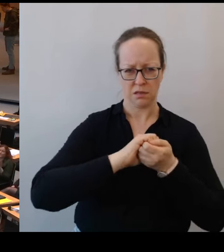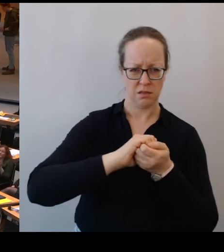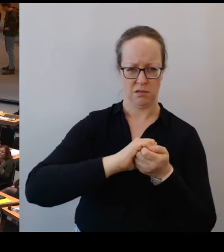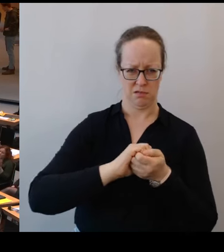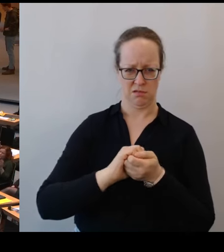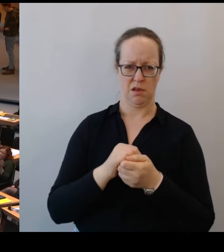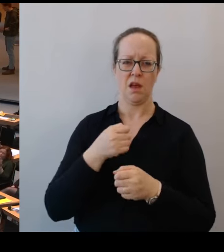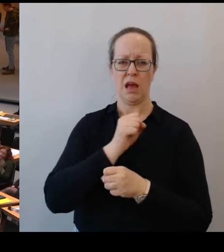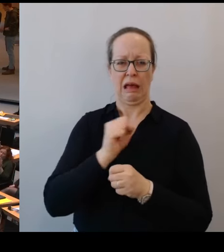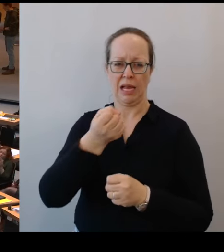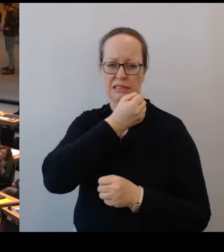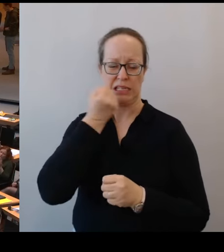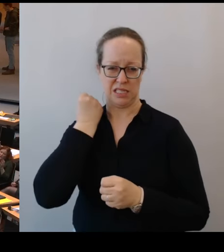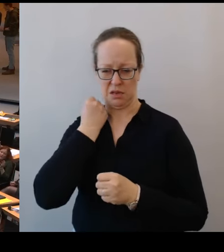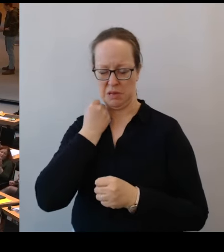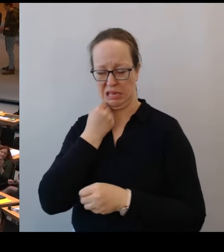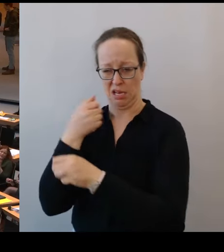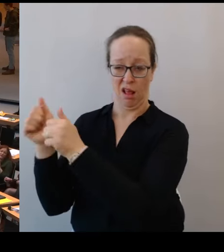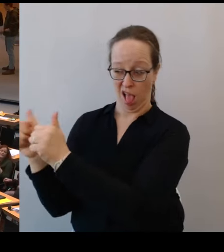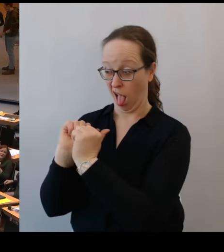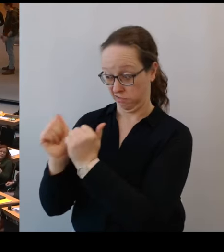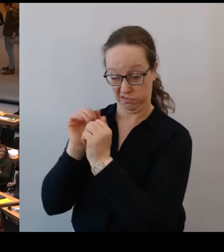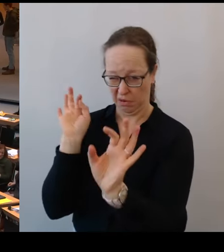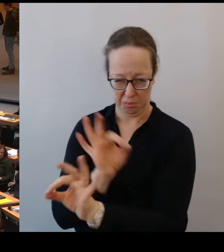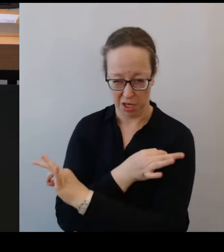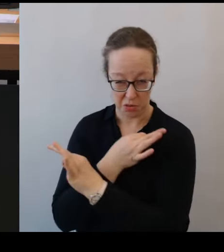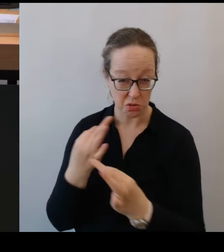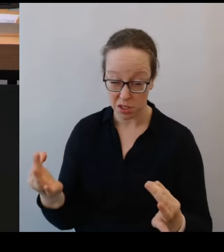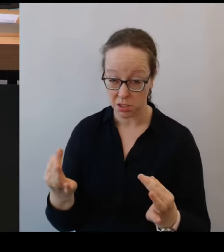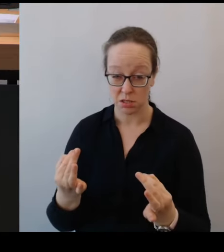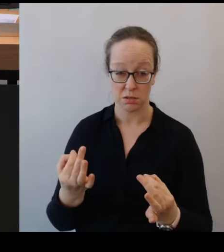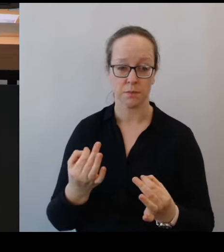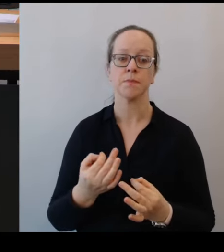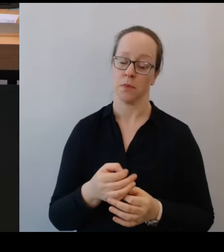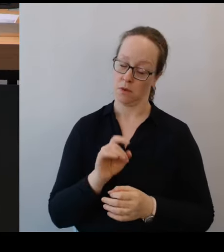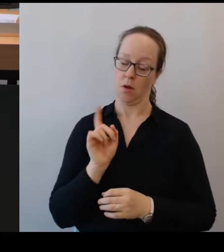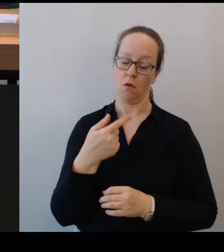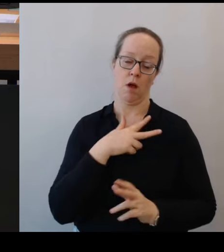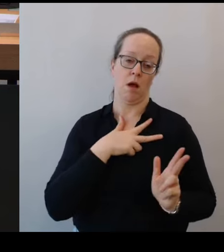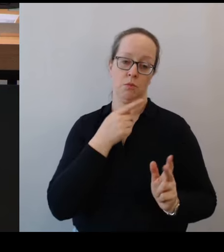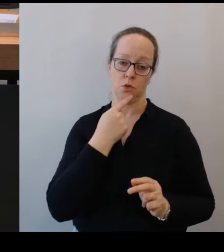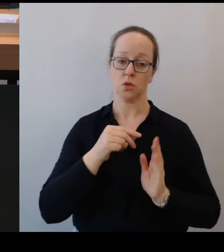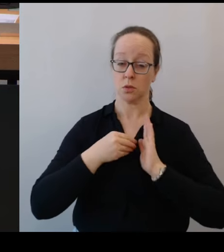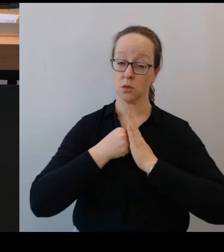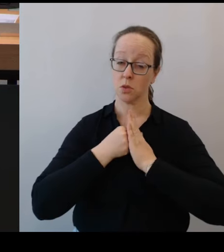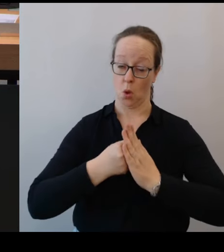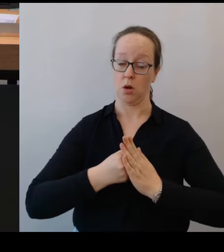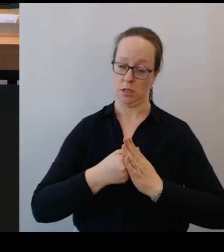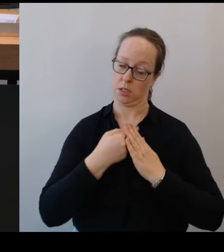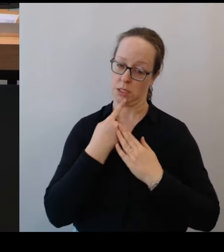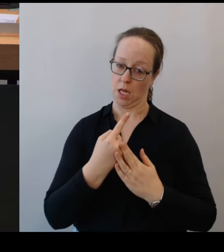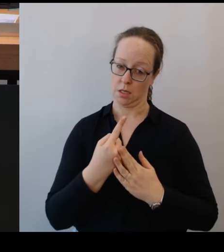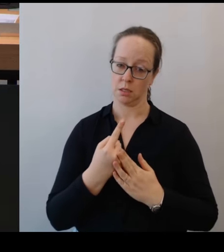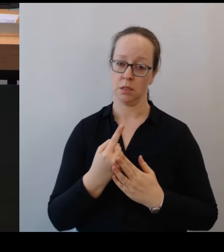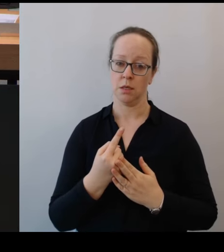Und man muss es so deutlich sagen: Der Antrag der AfD hat die inhaltliche Tiefe einer Klatsch und Tratsch Postille.